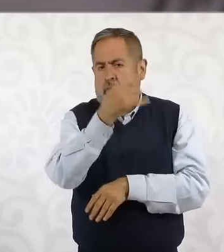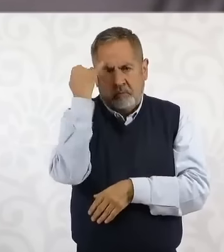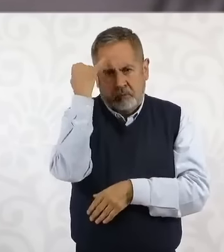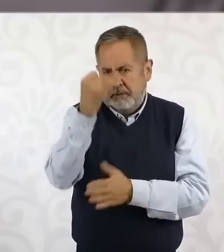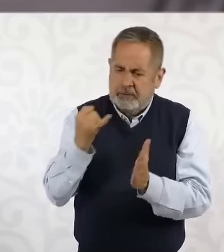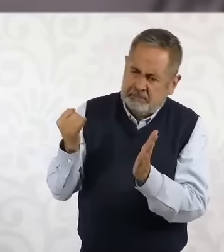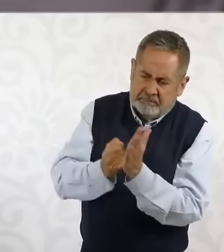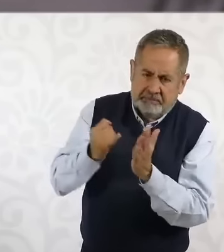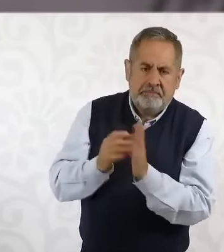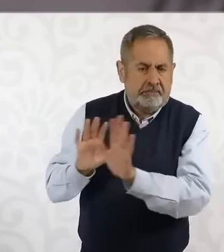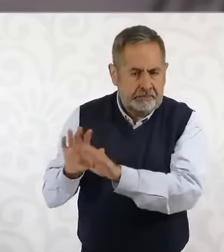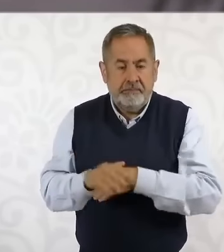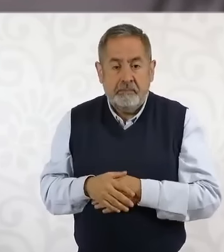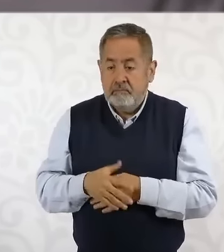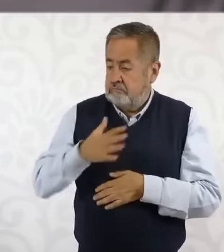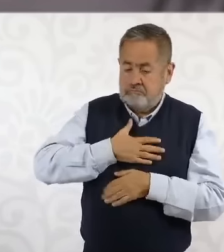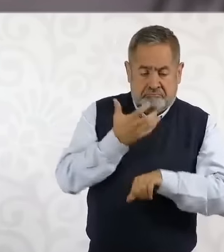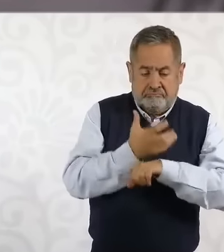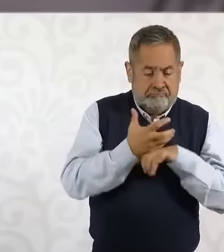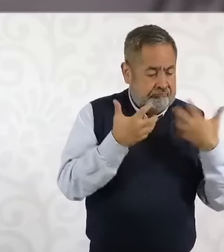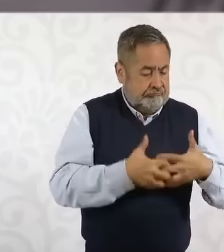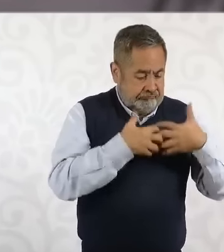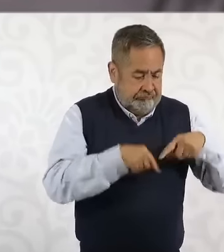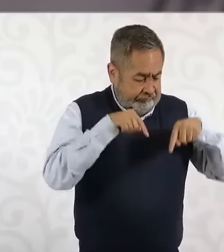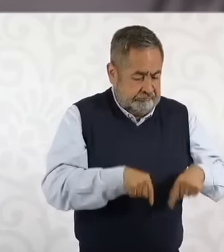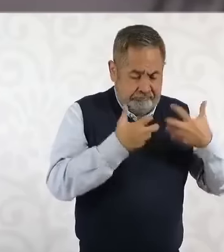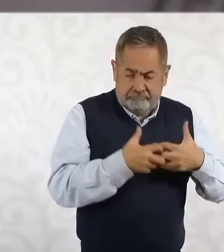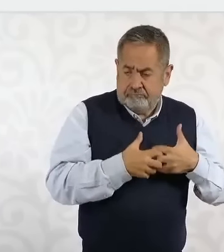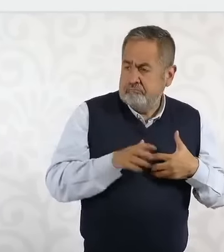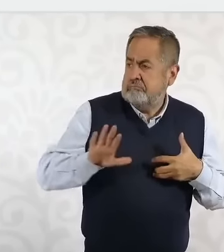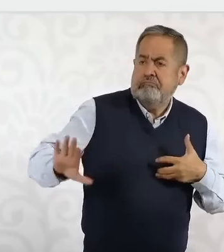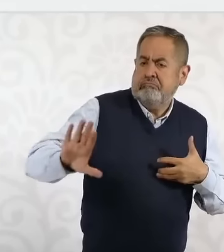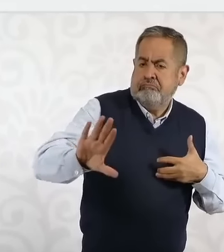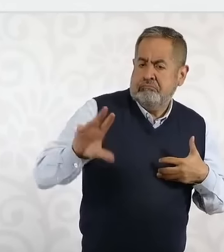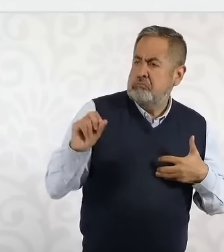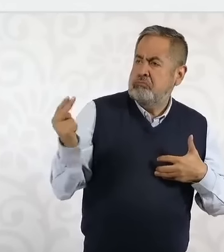que debe producirse más en Estados Unidos. Esa es su visión. Nosotros lo que hemos planteado es